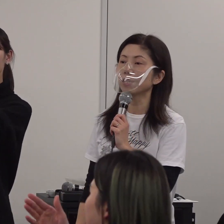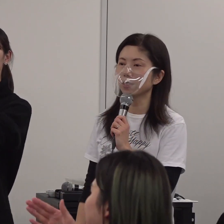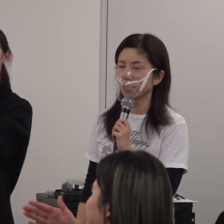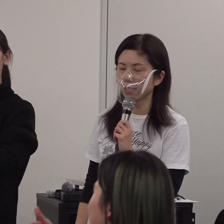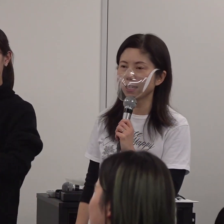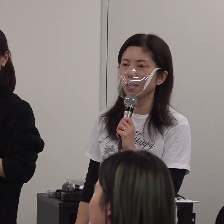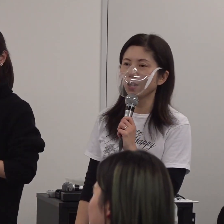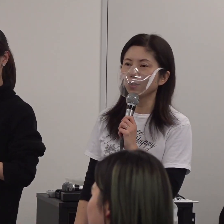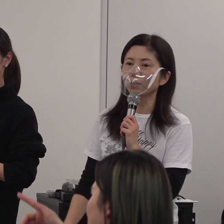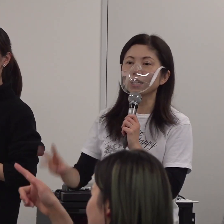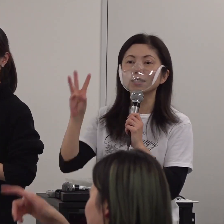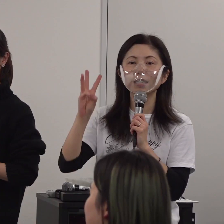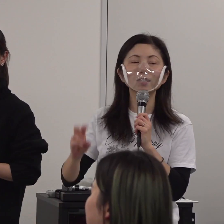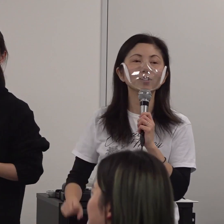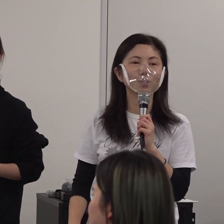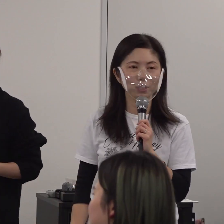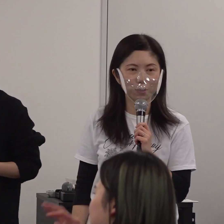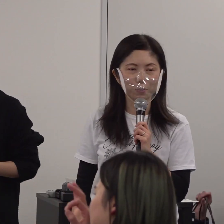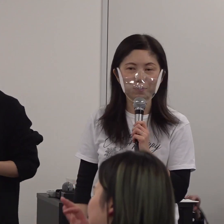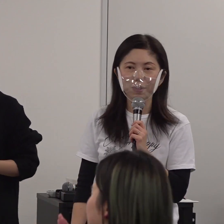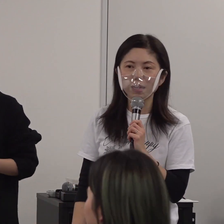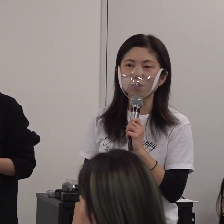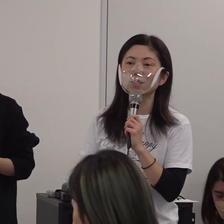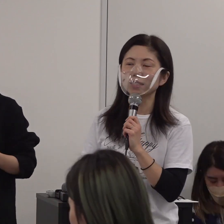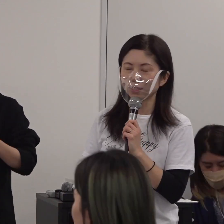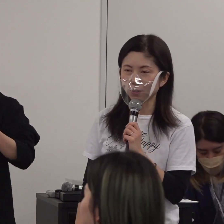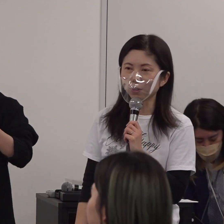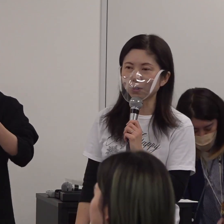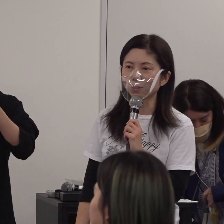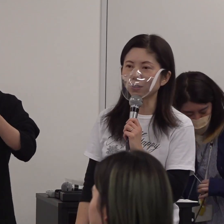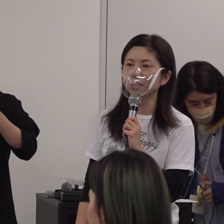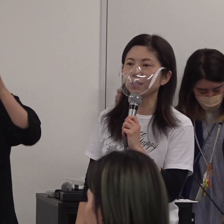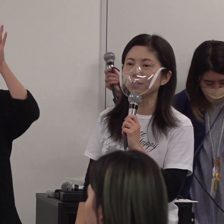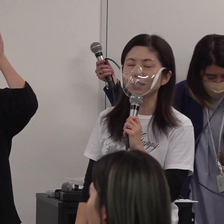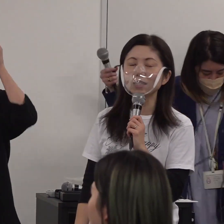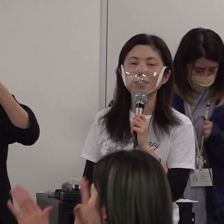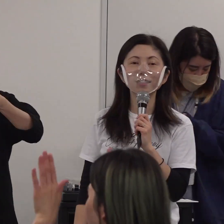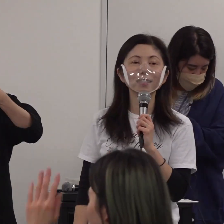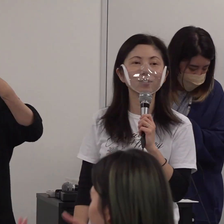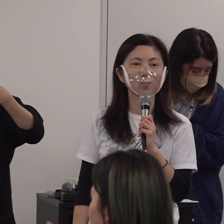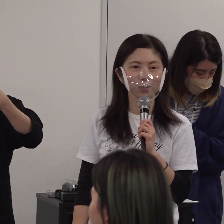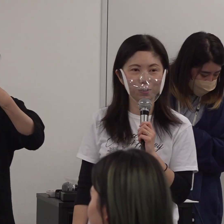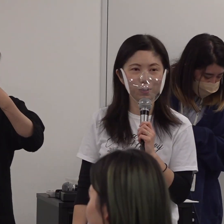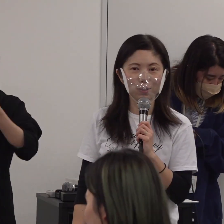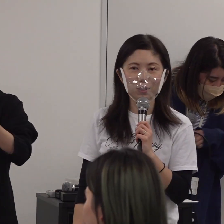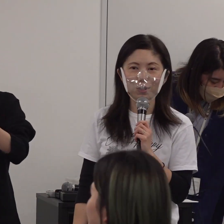補助犬3種類の犬たちのこと、そしてユーザーさんたちのこと、